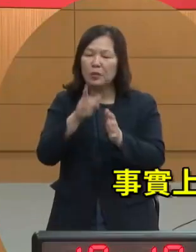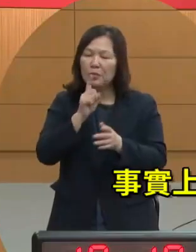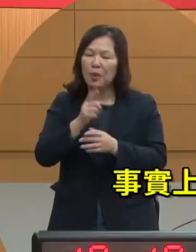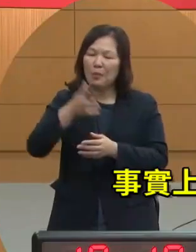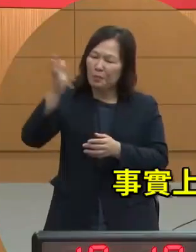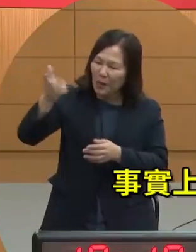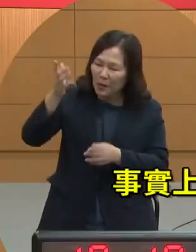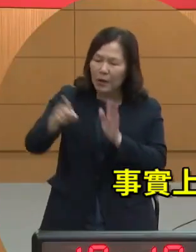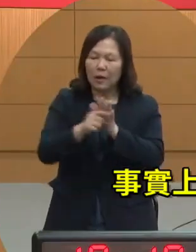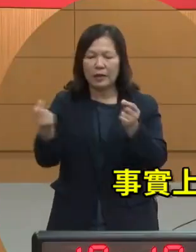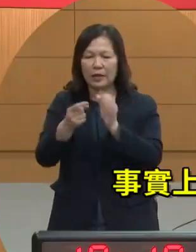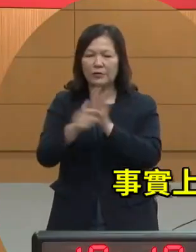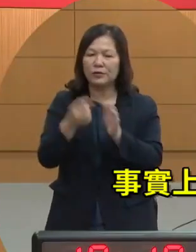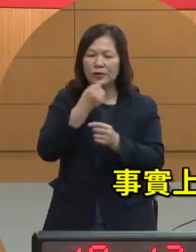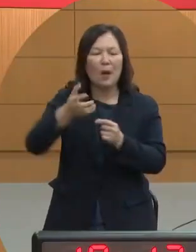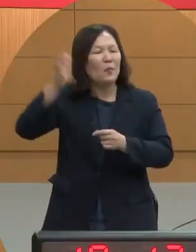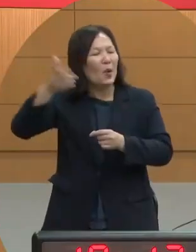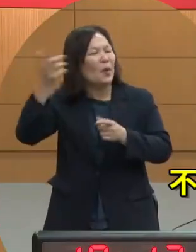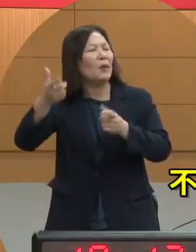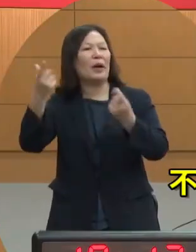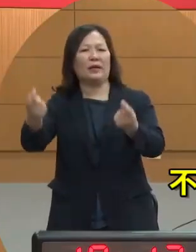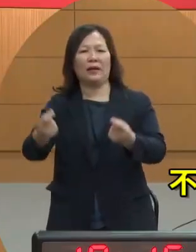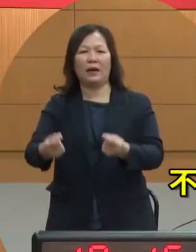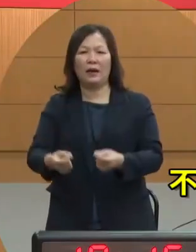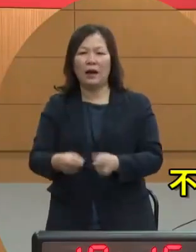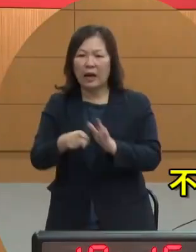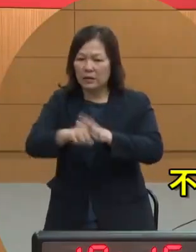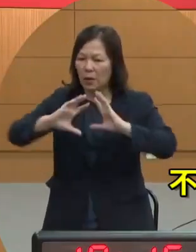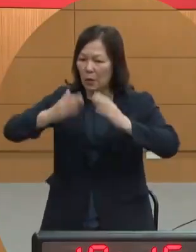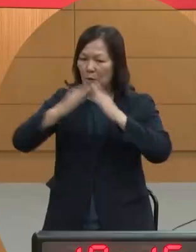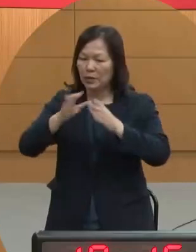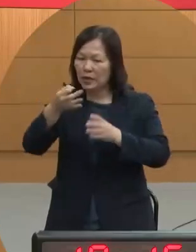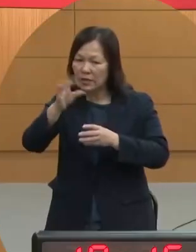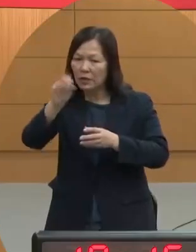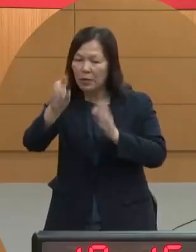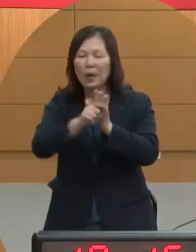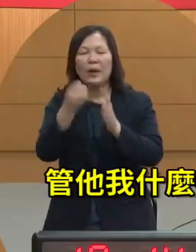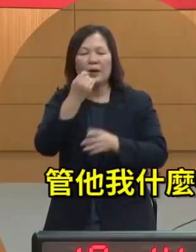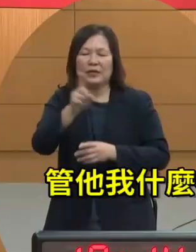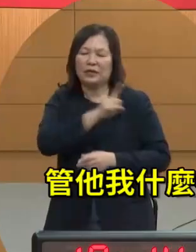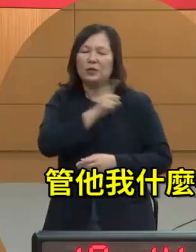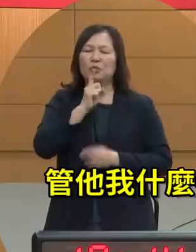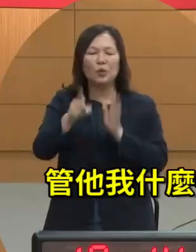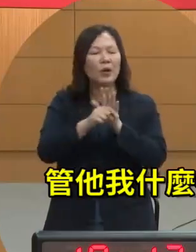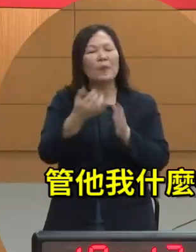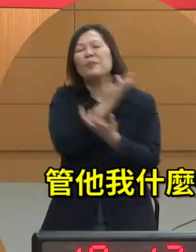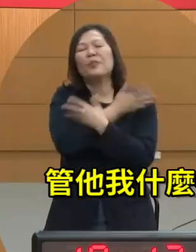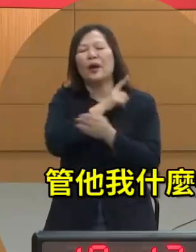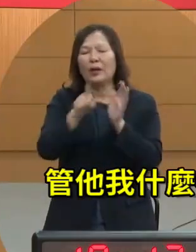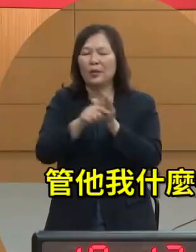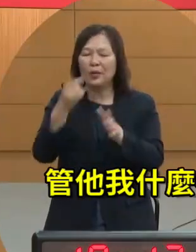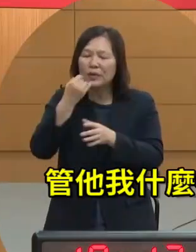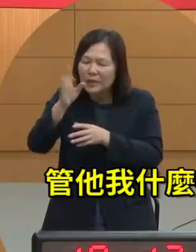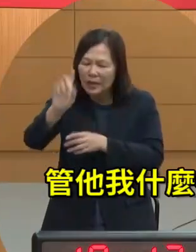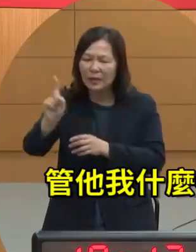事實上他就是個「話虎爛」大會 不管這個國家有沒有錢 先喊就先贏啦 管他我什麼都要拉到屏東 什麼都拉到潮州